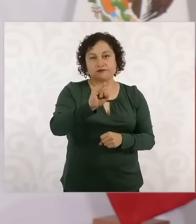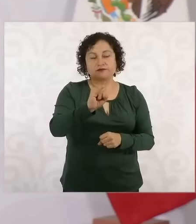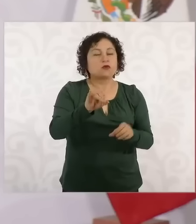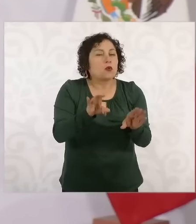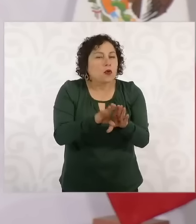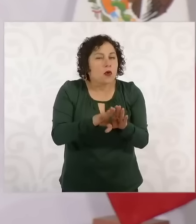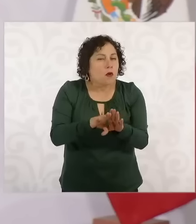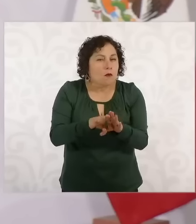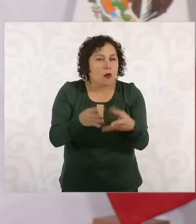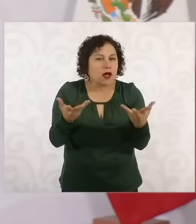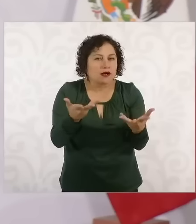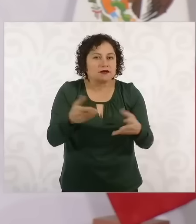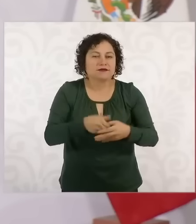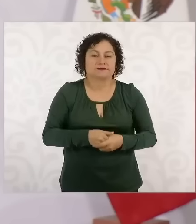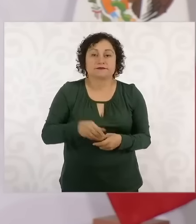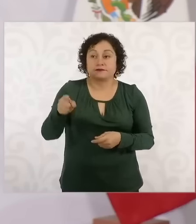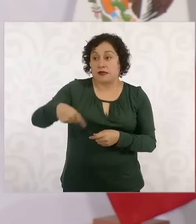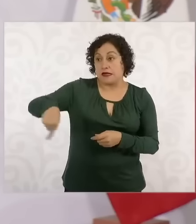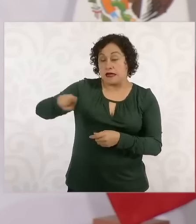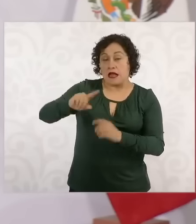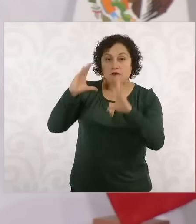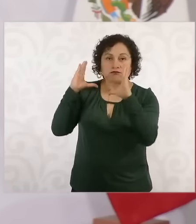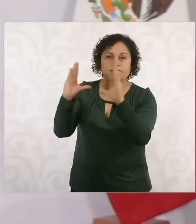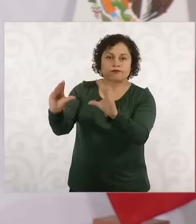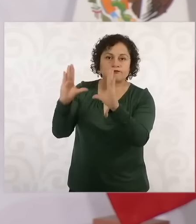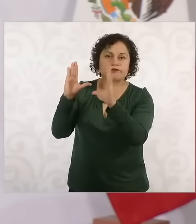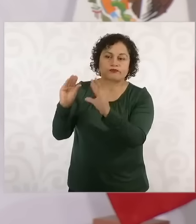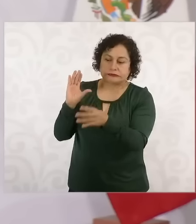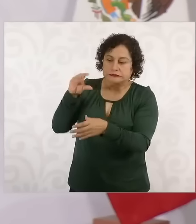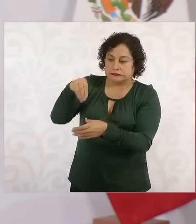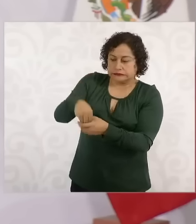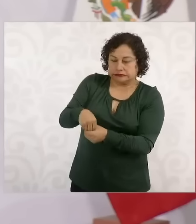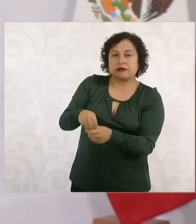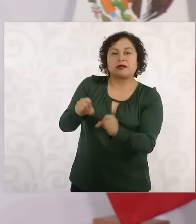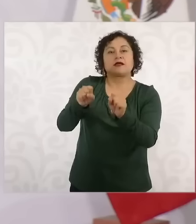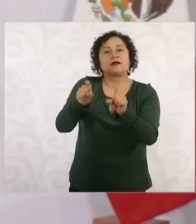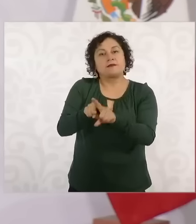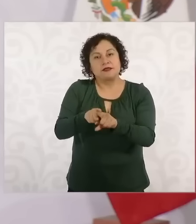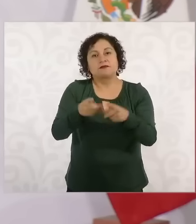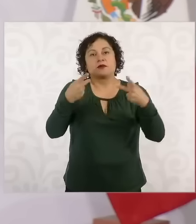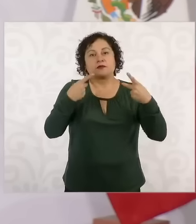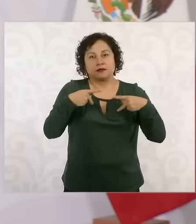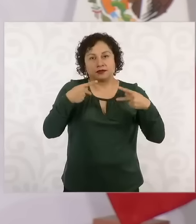de la capacitación y los agentes de trato digno, tanto las técnicas de atención y orientación al